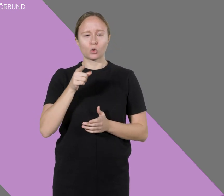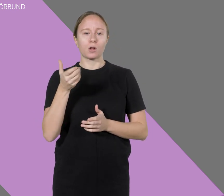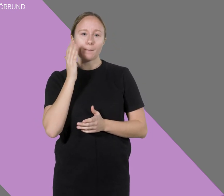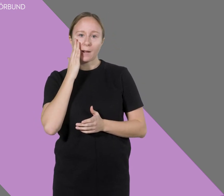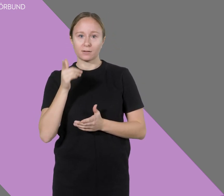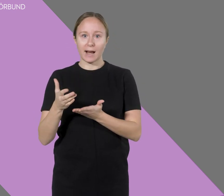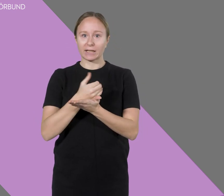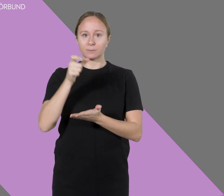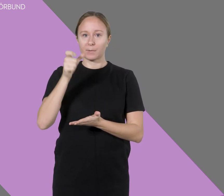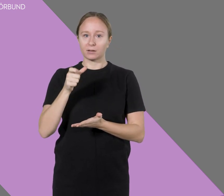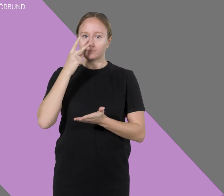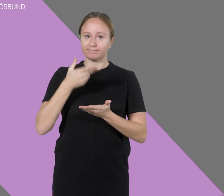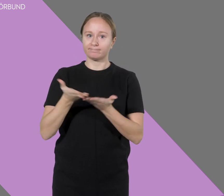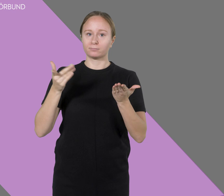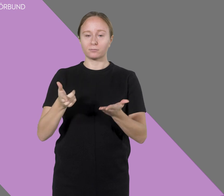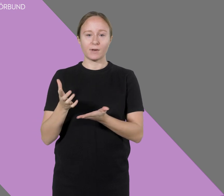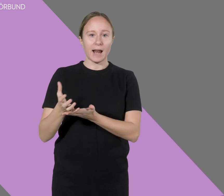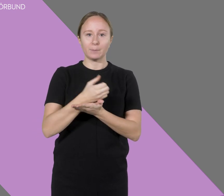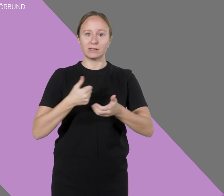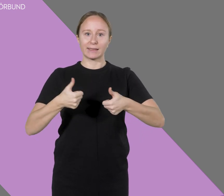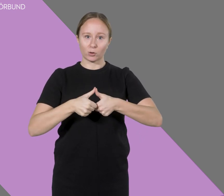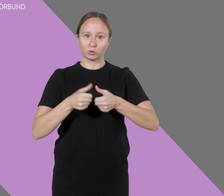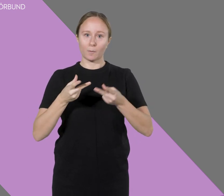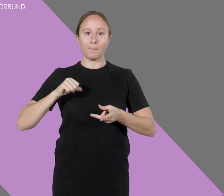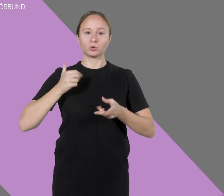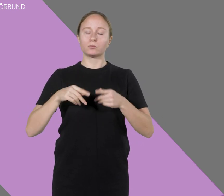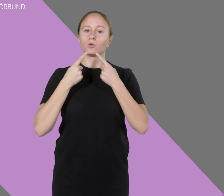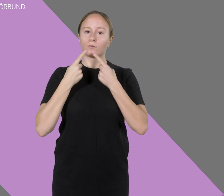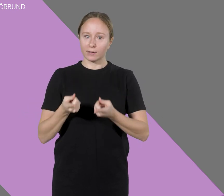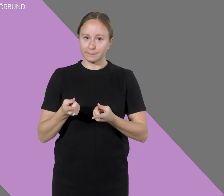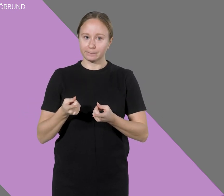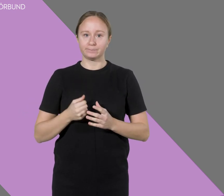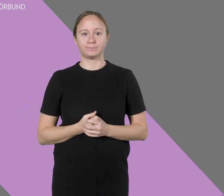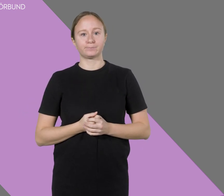be att insamlaren visar upp insamlingstillståndet som polisen utfärdat.